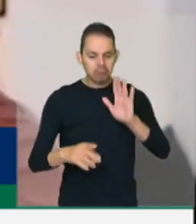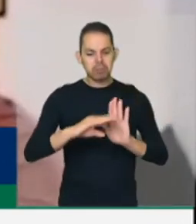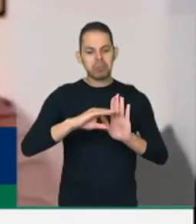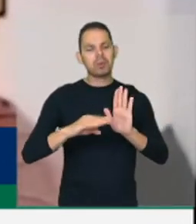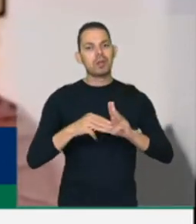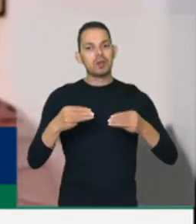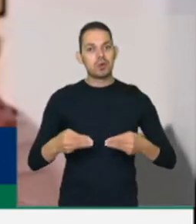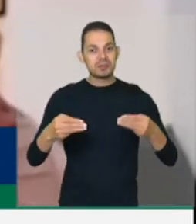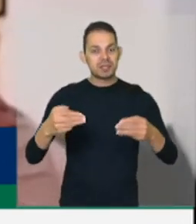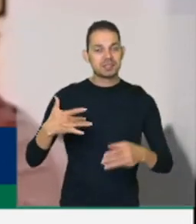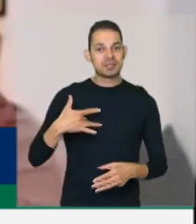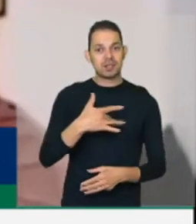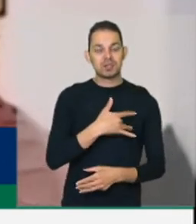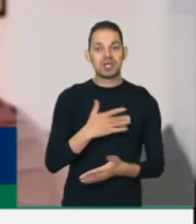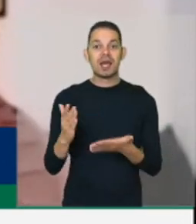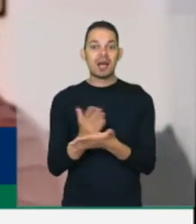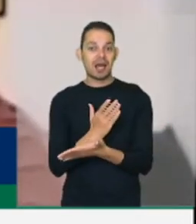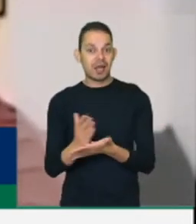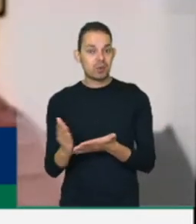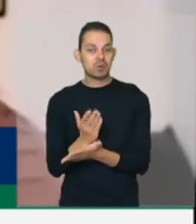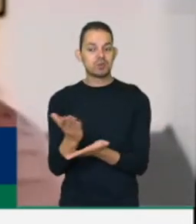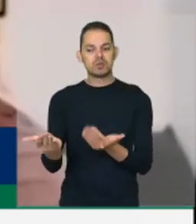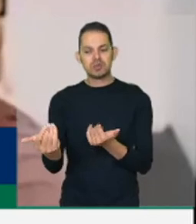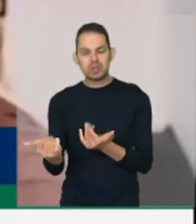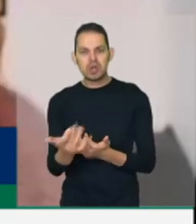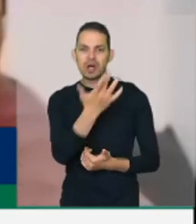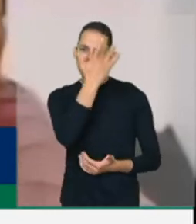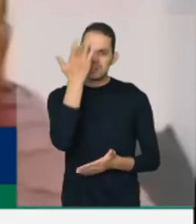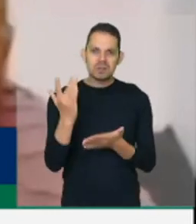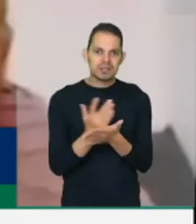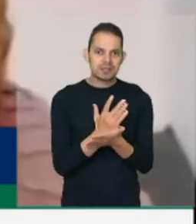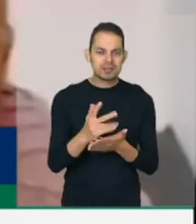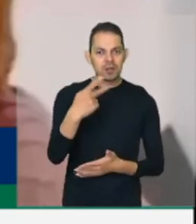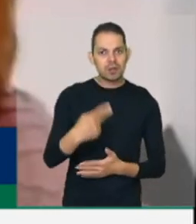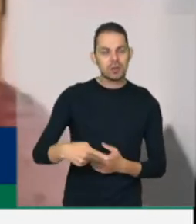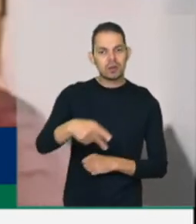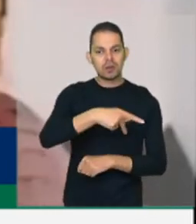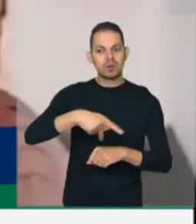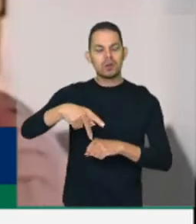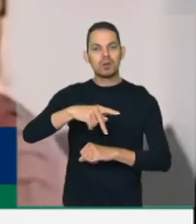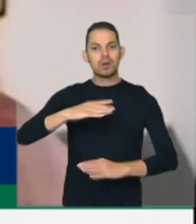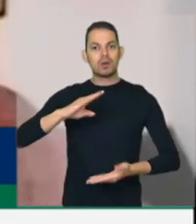ALGUMAS PESSOAS DESTE PAÍS ESTÃO FAZENDO TRANSPLANTE DE FÍGADO COM GRAVES LESÕES